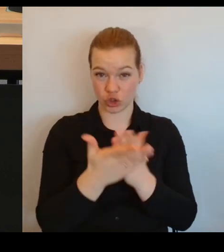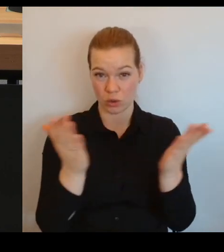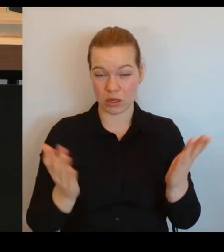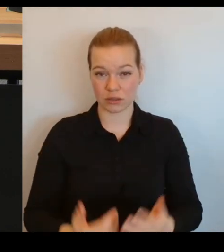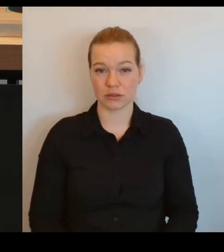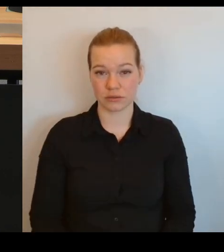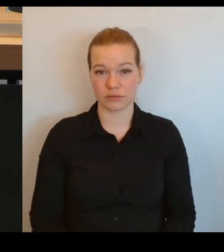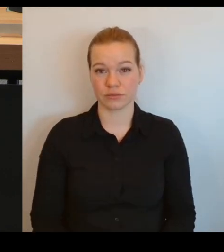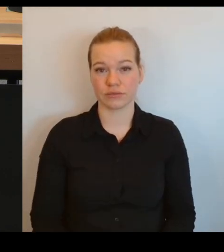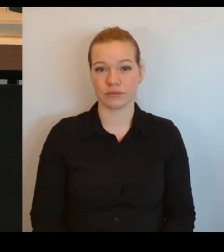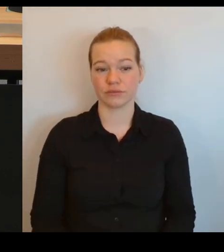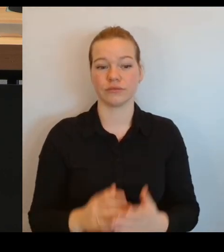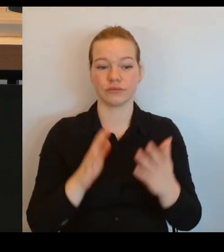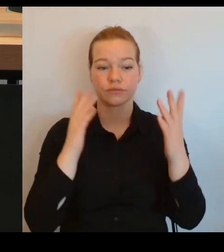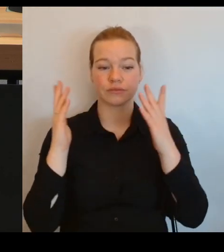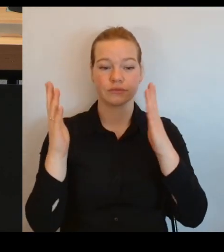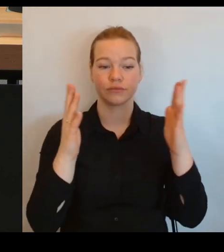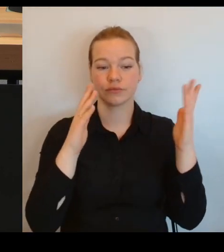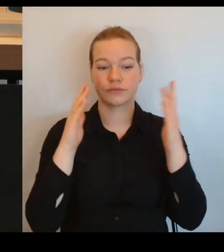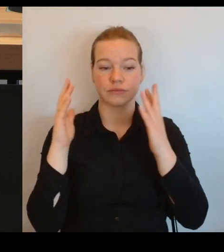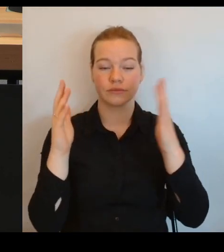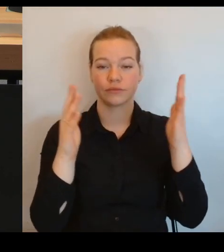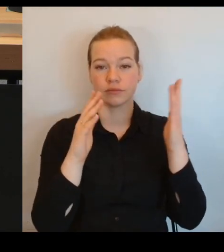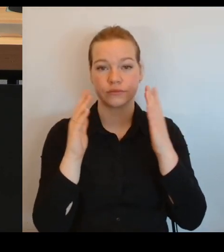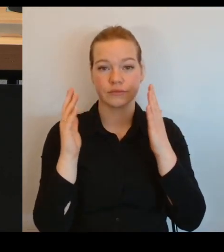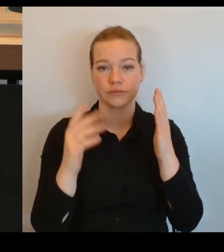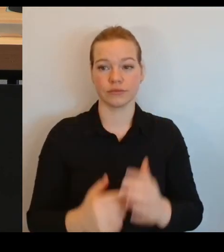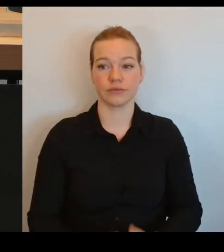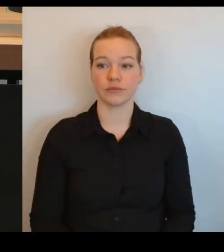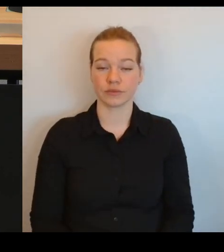Eine solche Haushaltspolitik ist gefährlich, denn sie ist kurzsichtig.